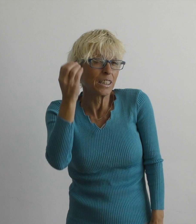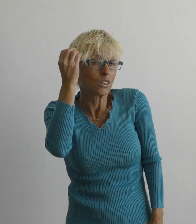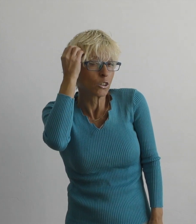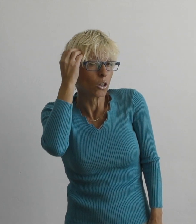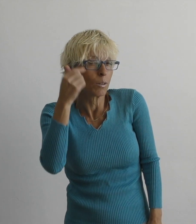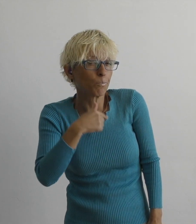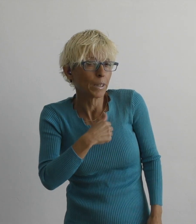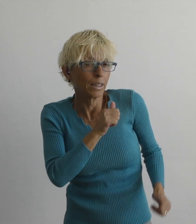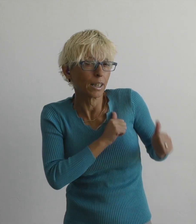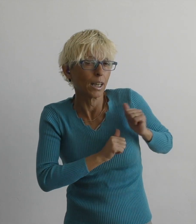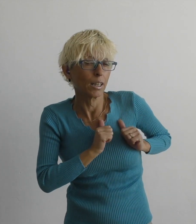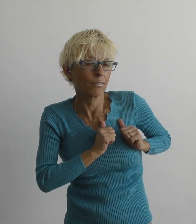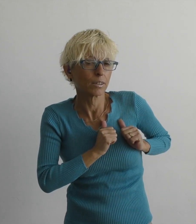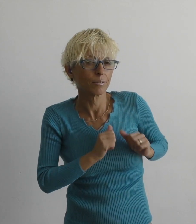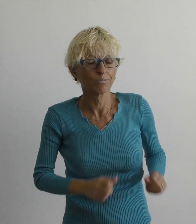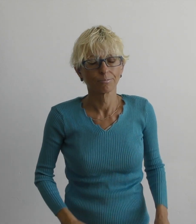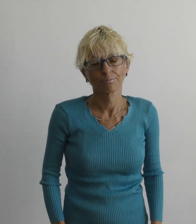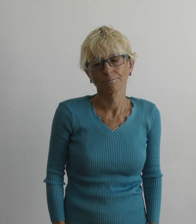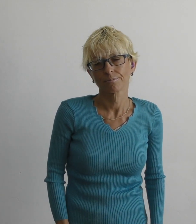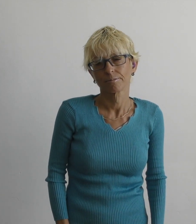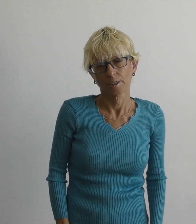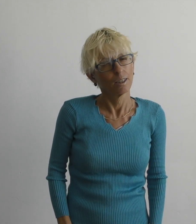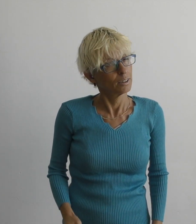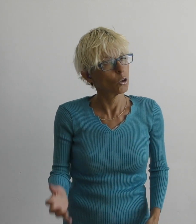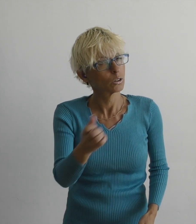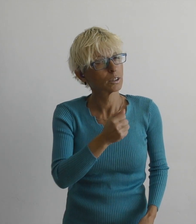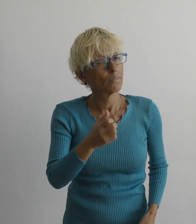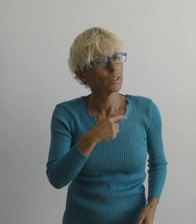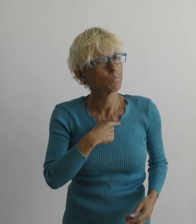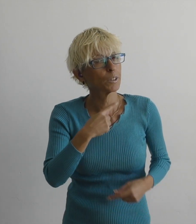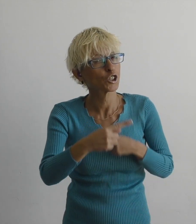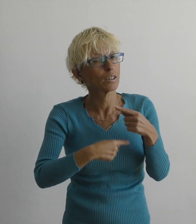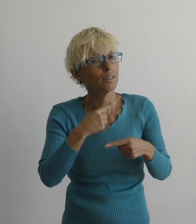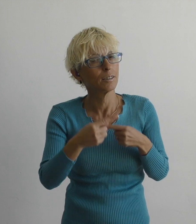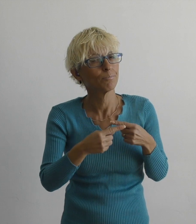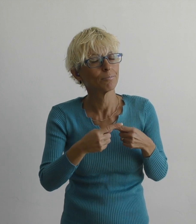והיא זוכרת בי כאב והיא אוספת בי שנים